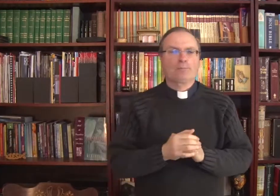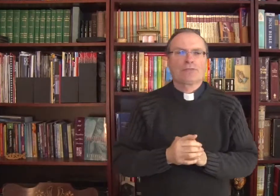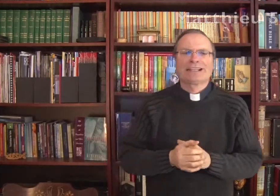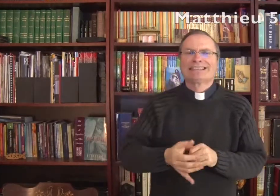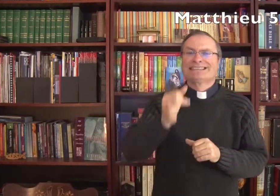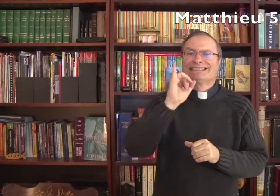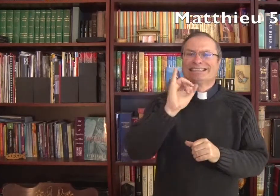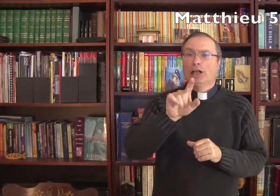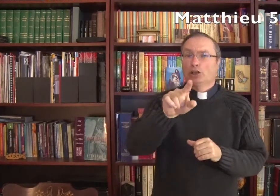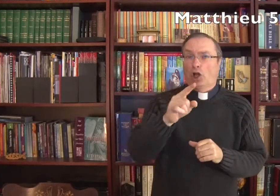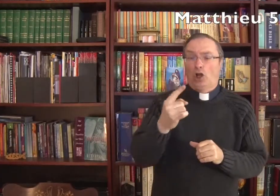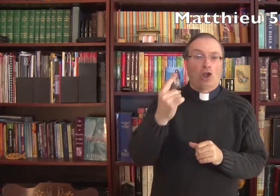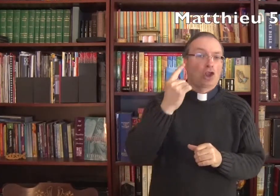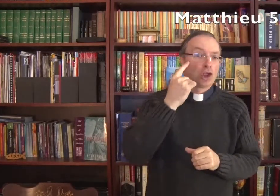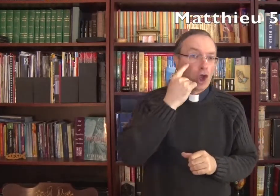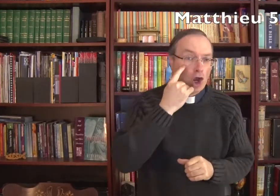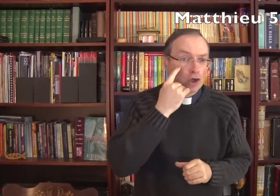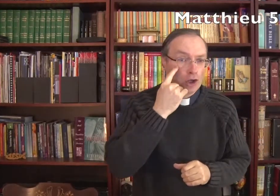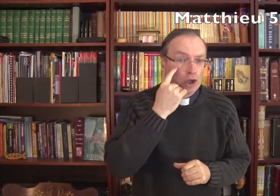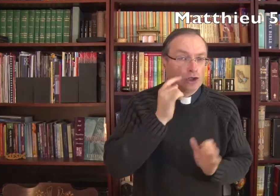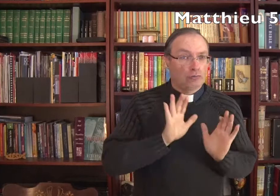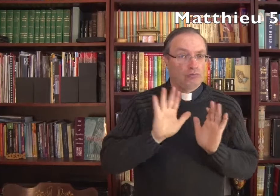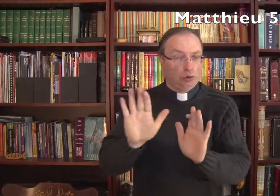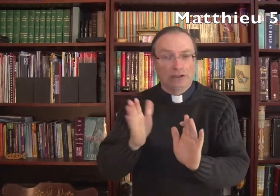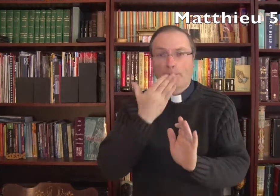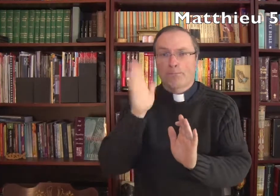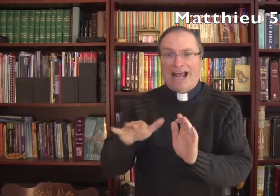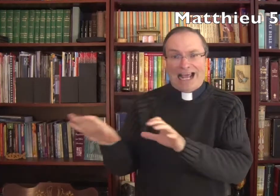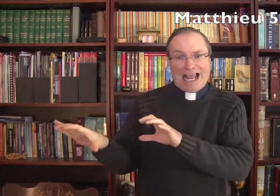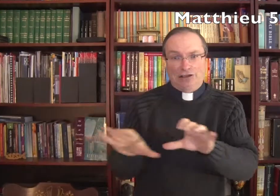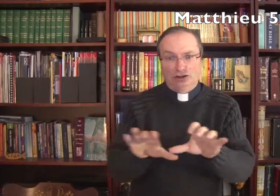Si ton œil droit te pousse à mal agir,